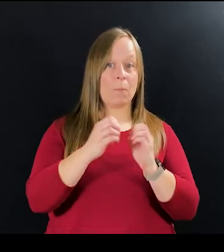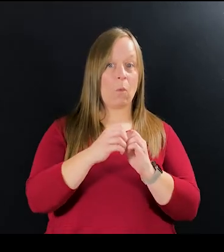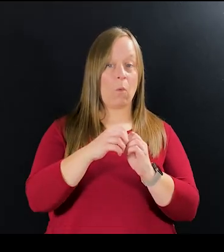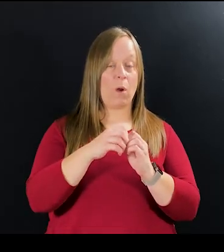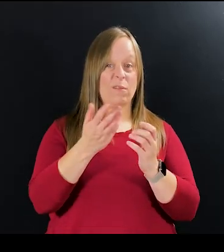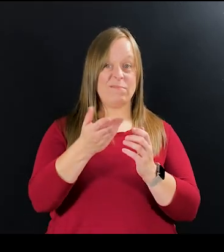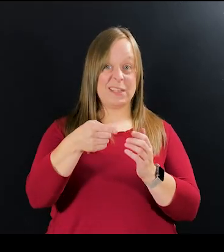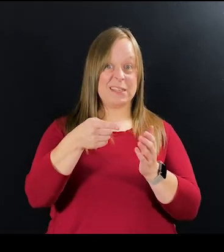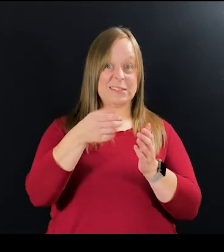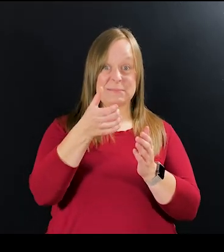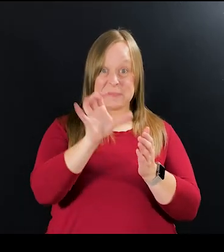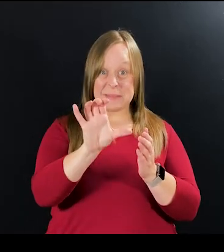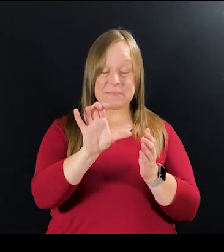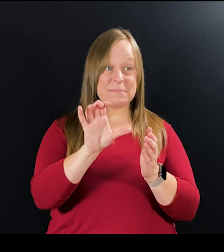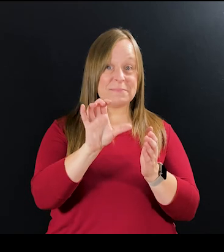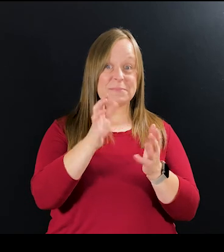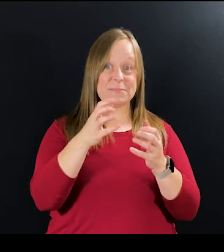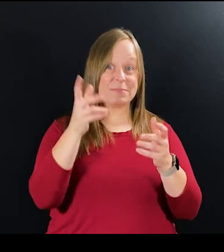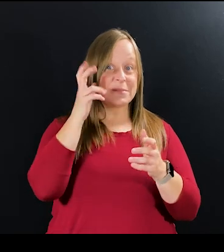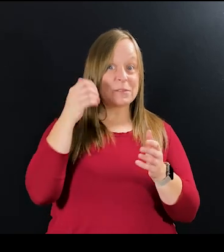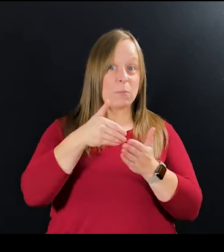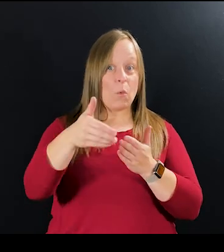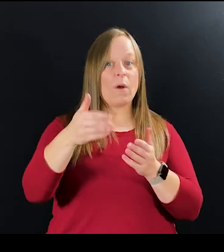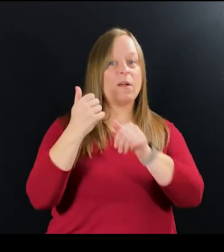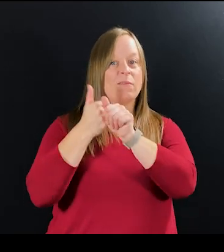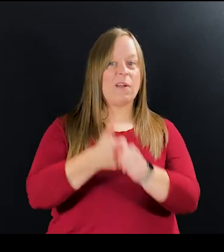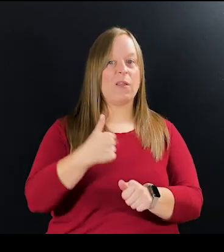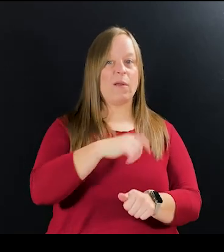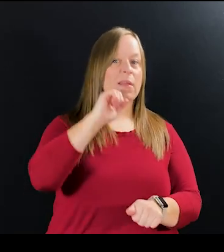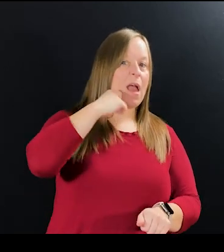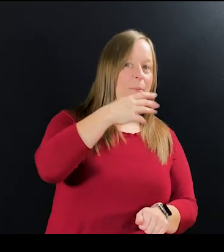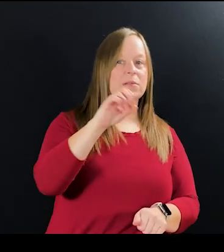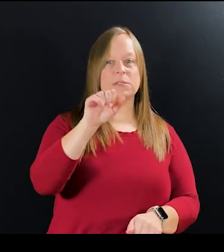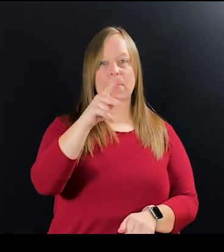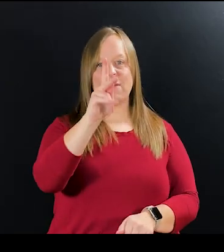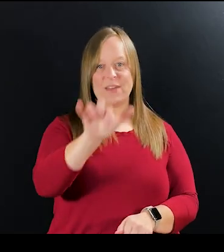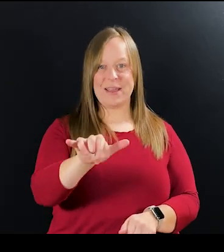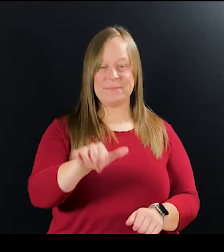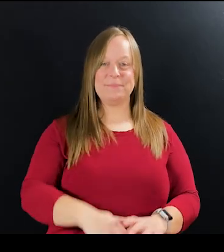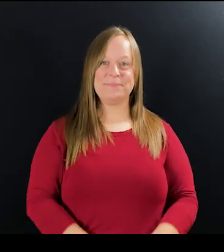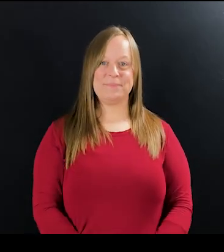Para escuchar más Empire State of Rights: Con Subtítulos, síganos en Apple Podcasts y Spotify.